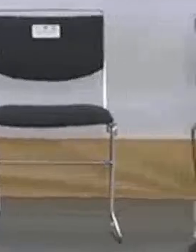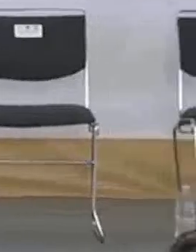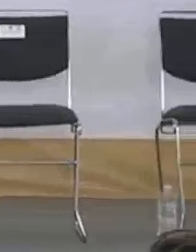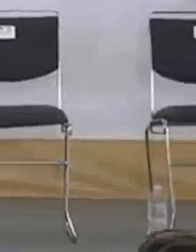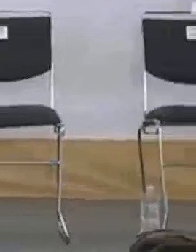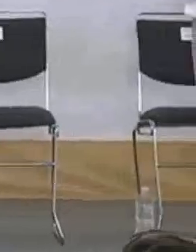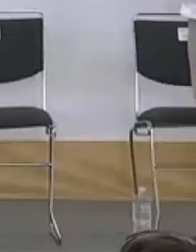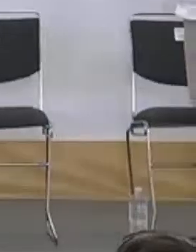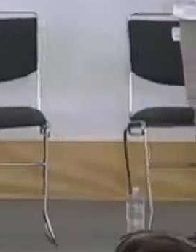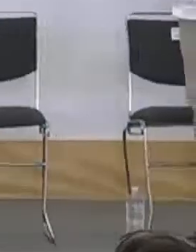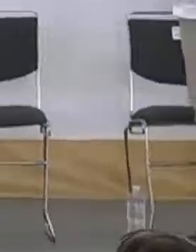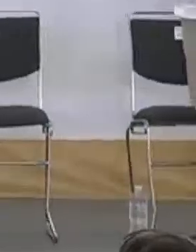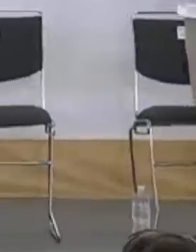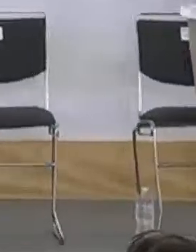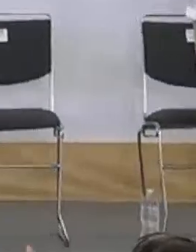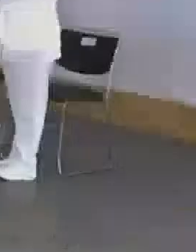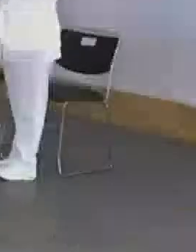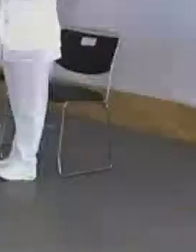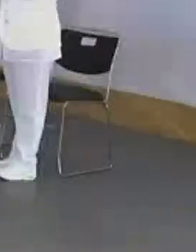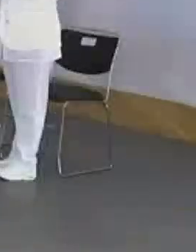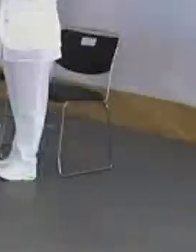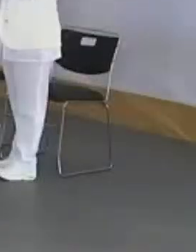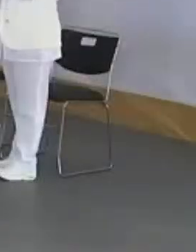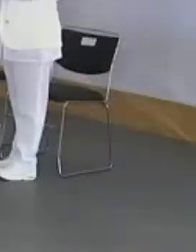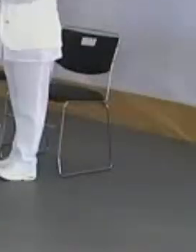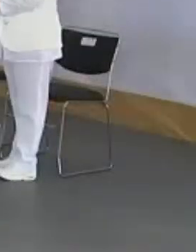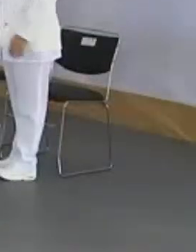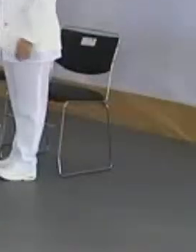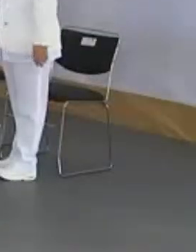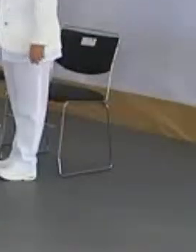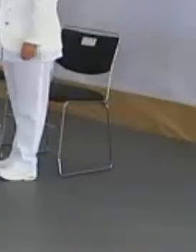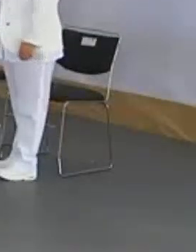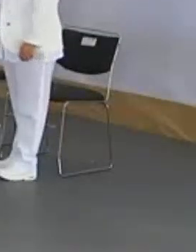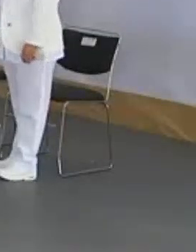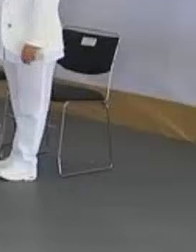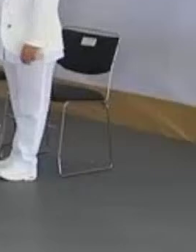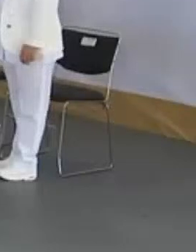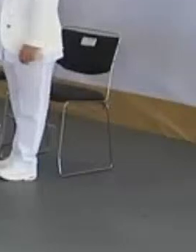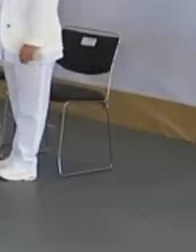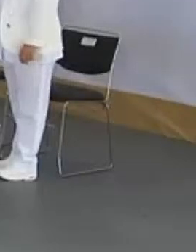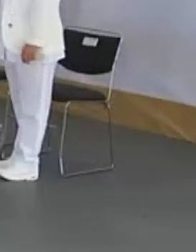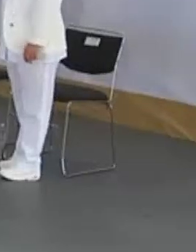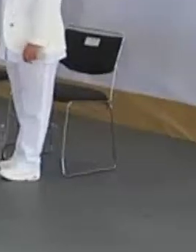Les vamos a pedir por favor que tomen asiento